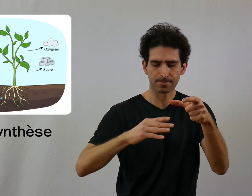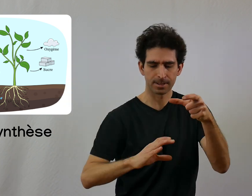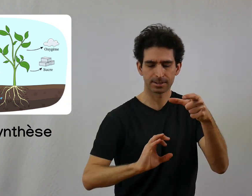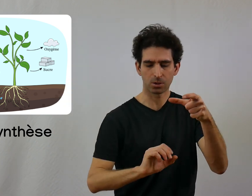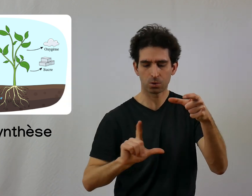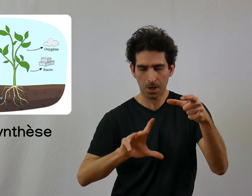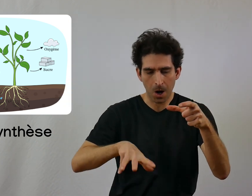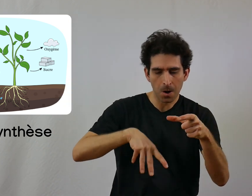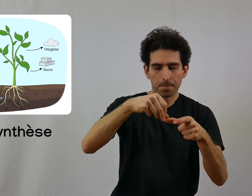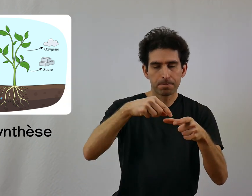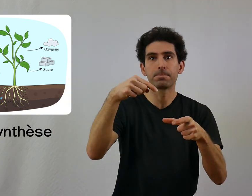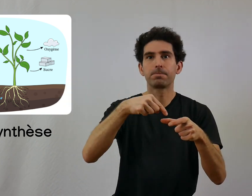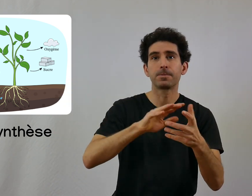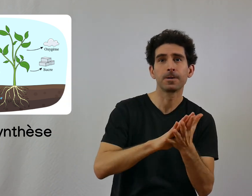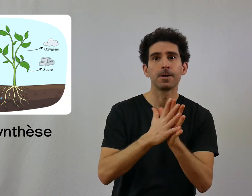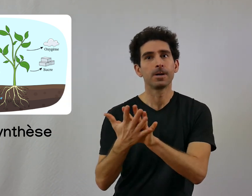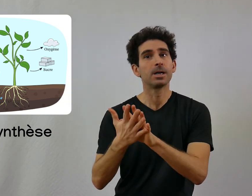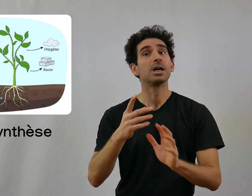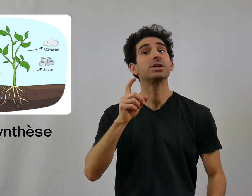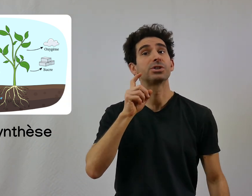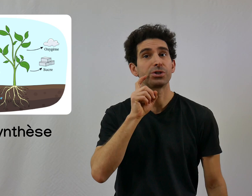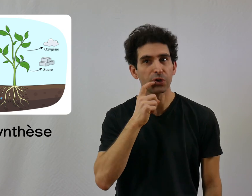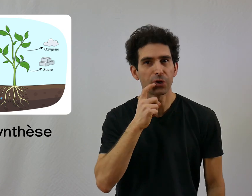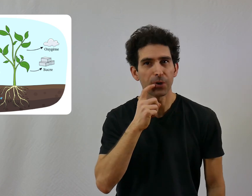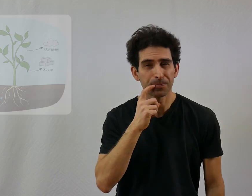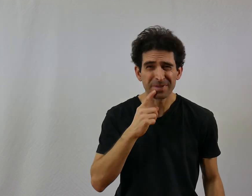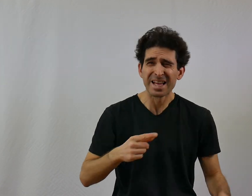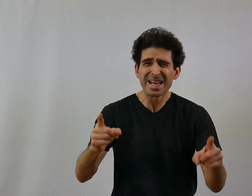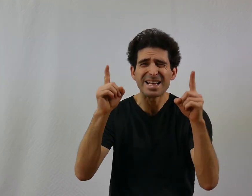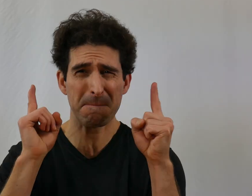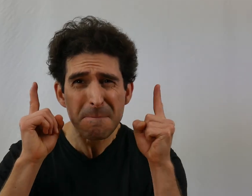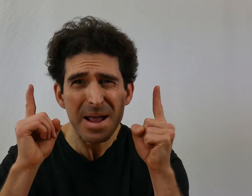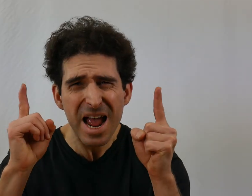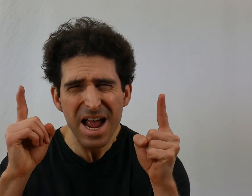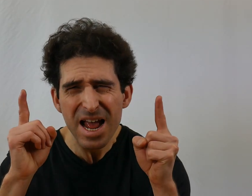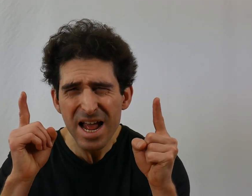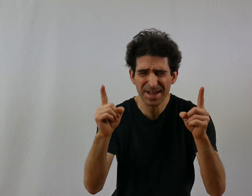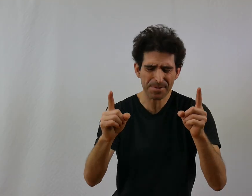et s'en sert pour transformer le C02 en sucre. Mais !!